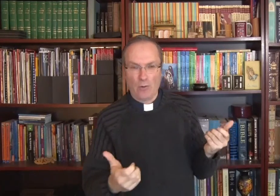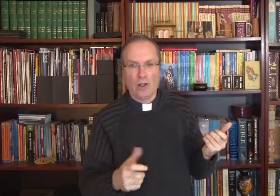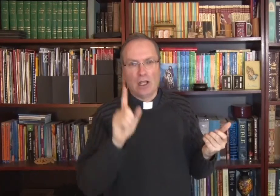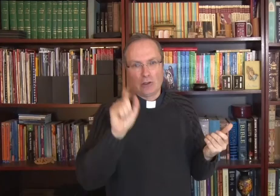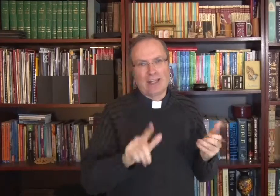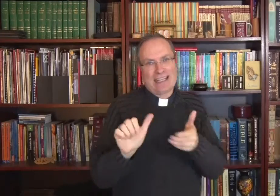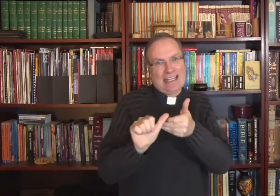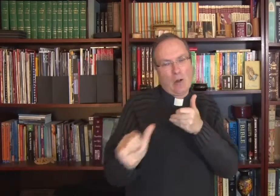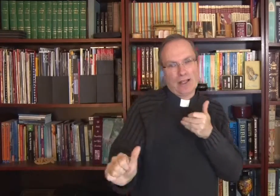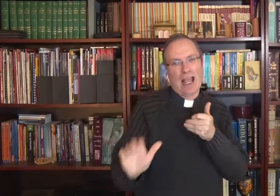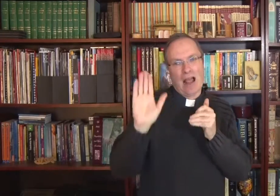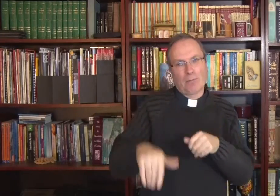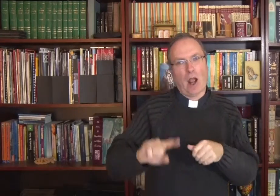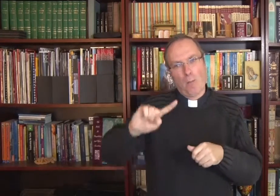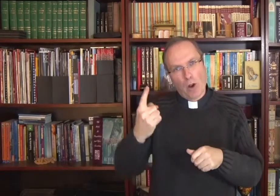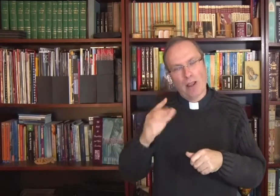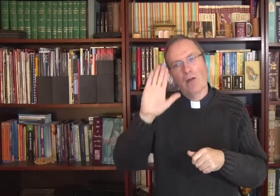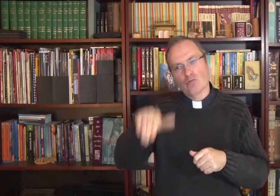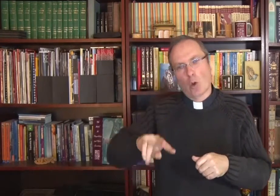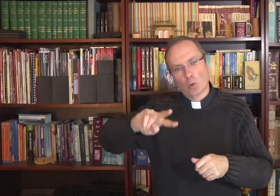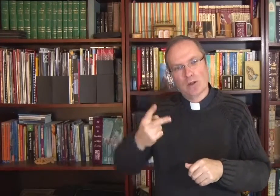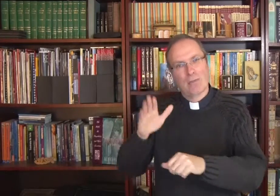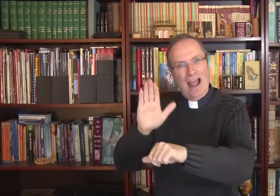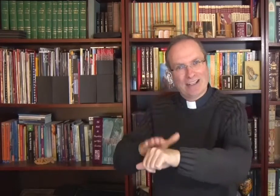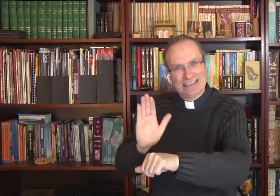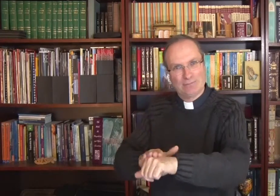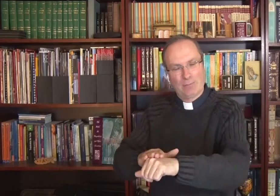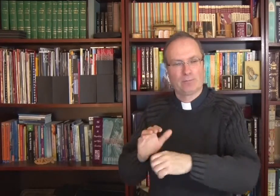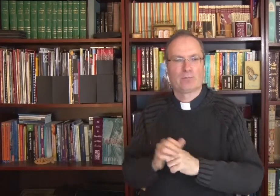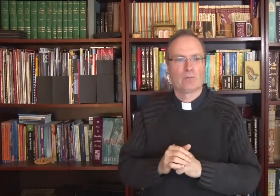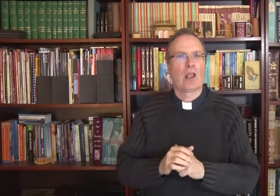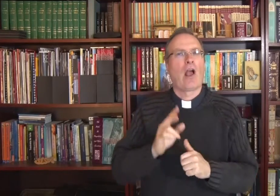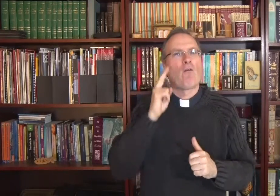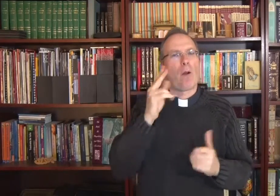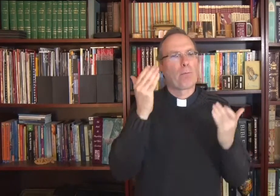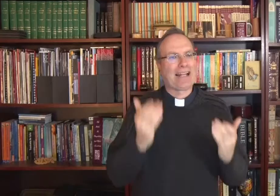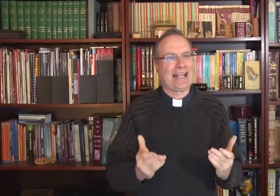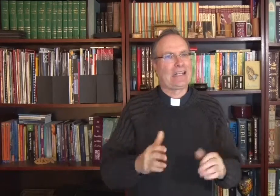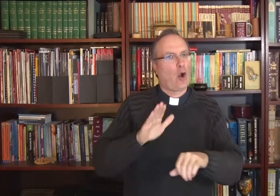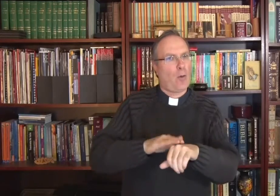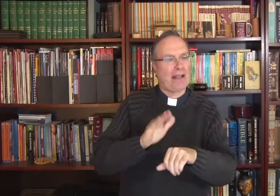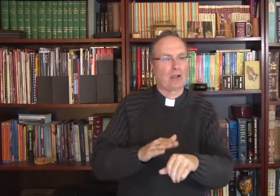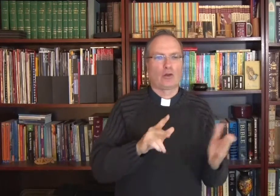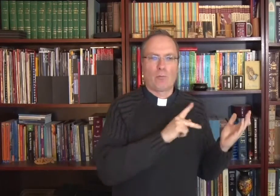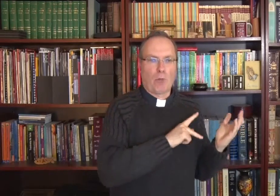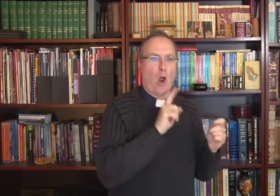il doit les éloigner après un premier puis un second avertissement. Voyons maintenant les recommandations de Paul